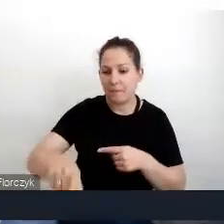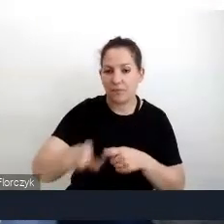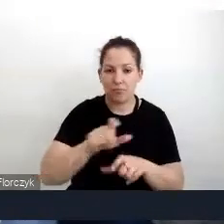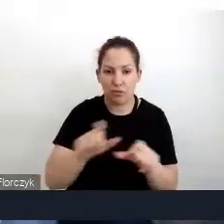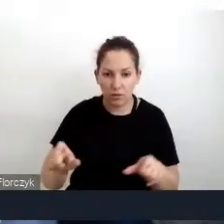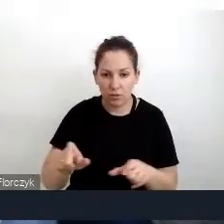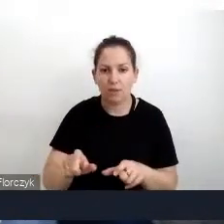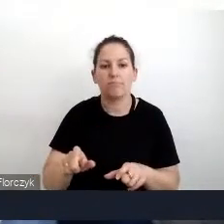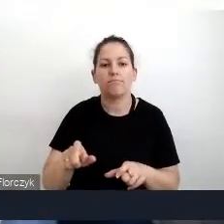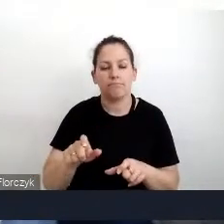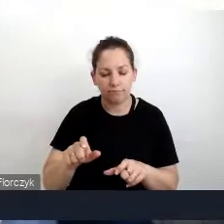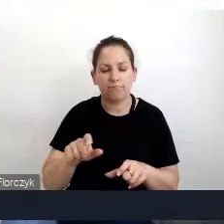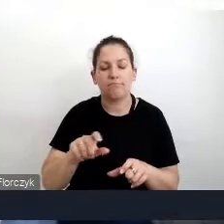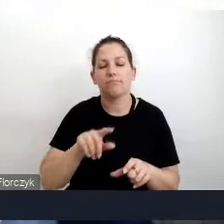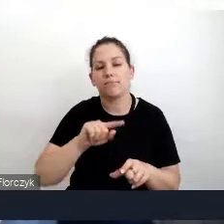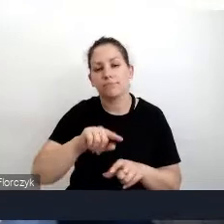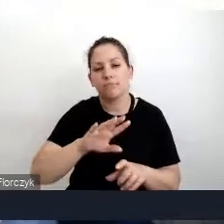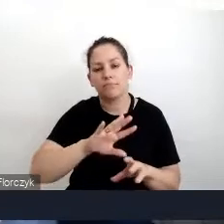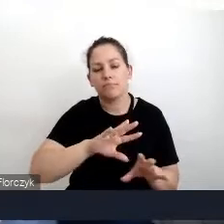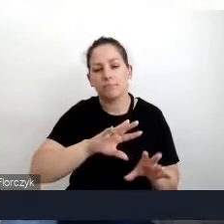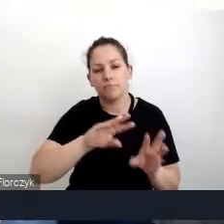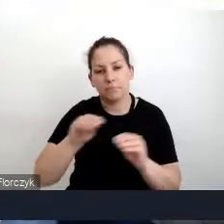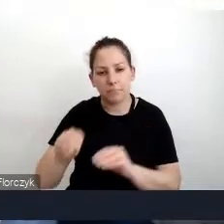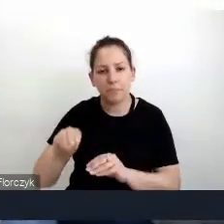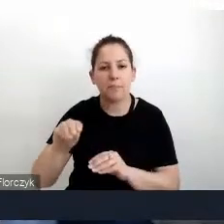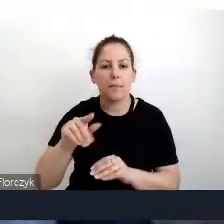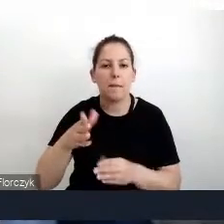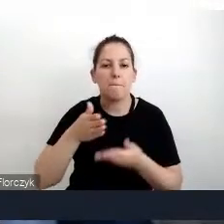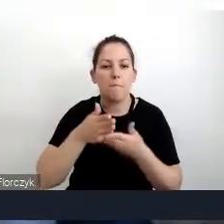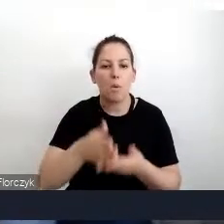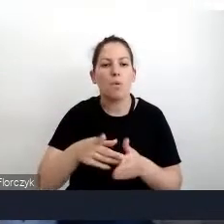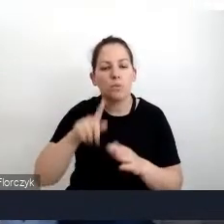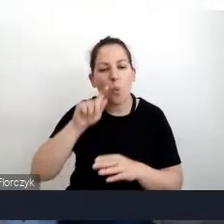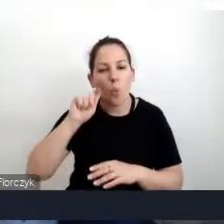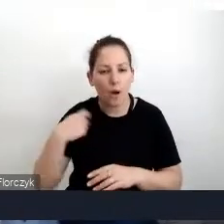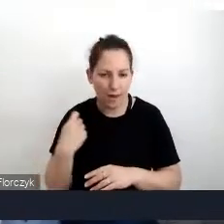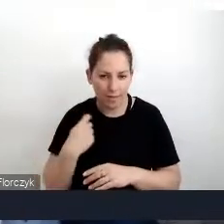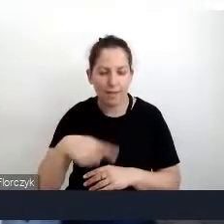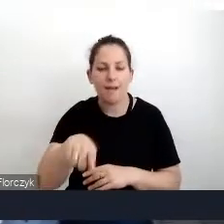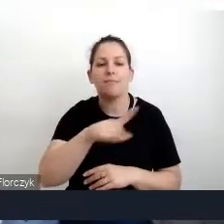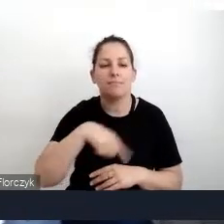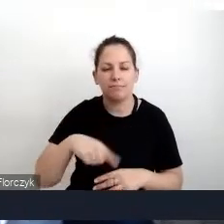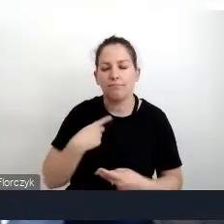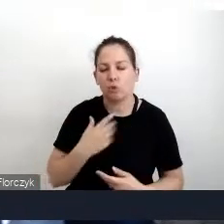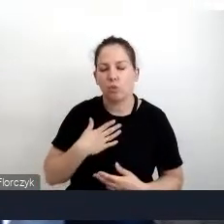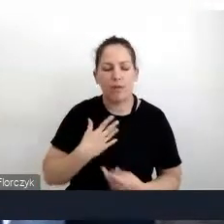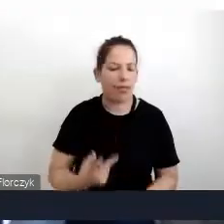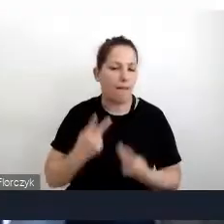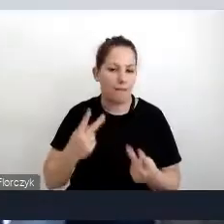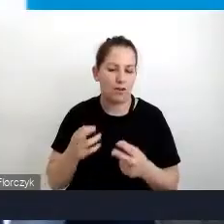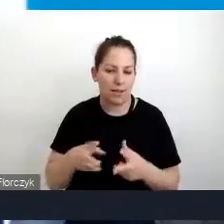przeniosą się przede wszystkim na pomoc dla Ukrainy. To, co dla nas najistotniejsze i najważniejsze w obecnym czasie.